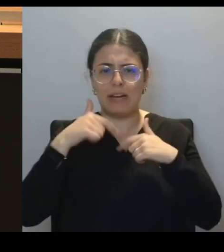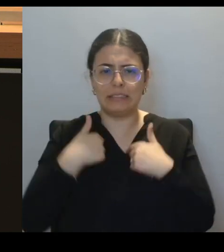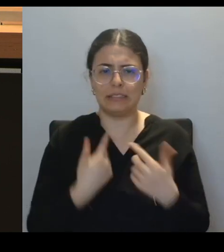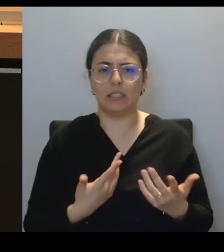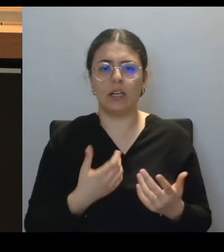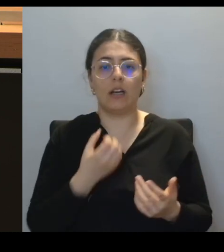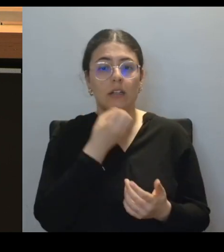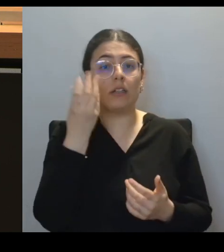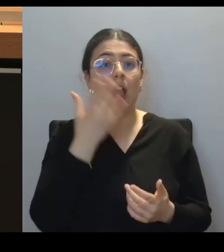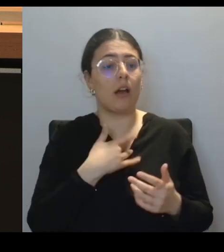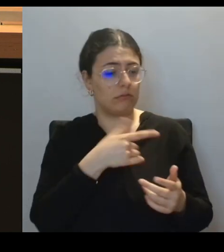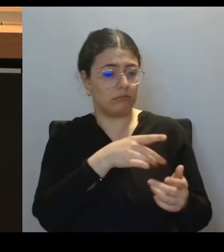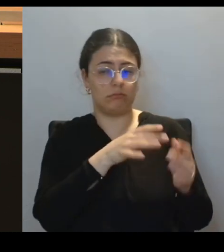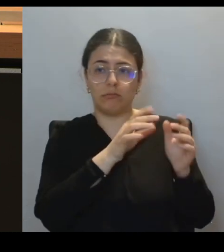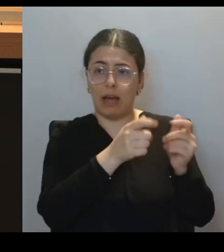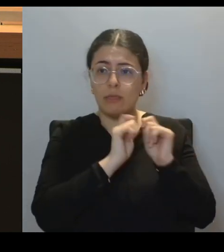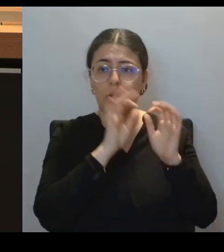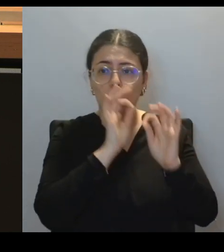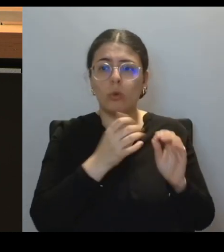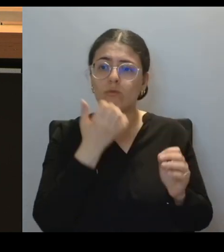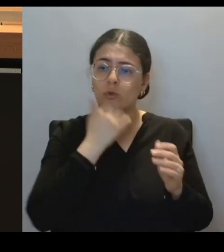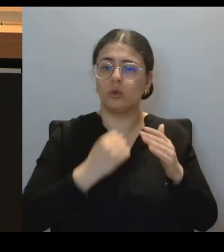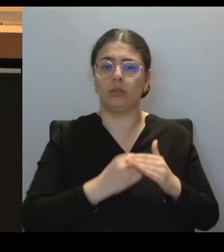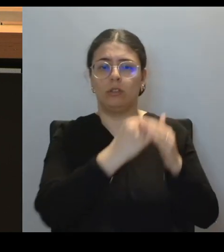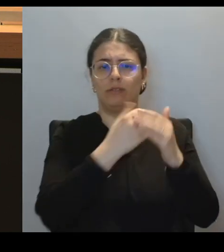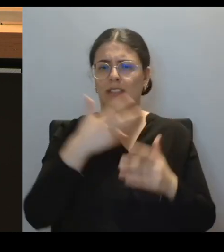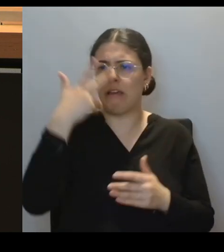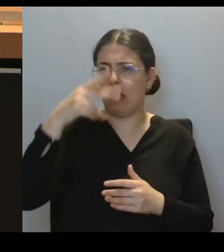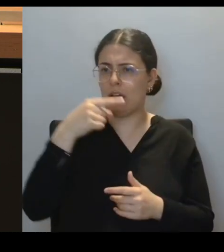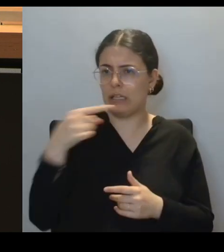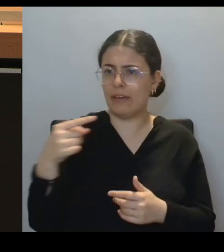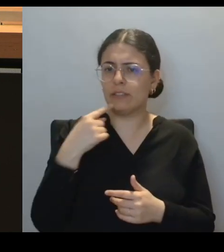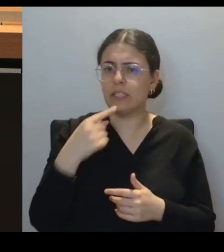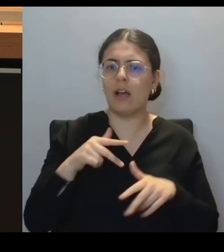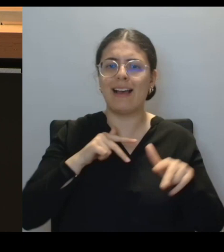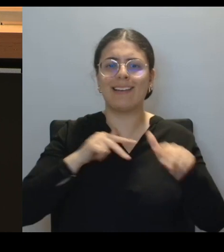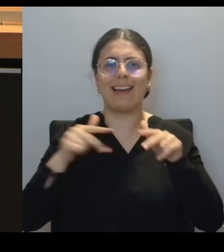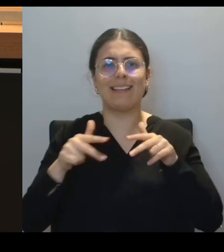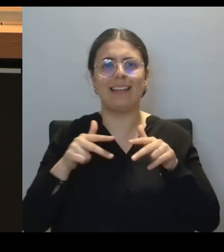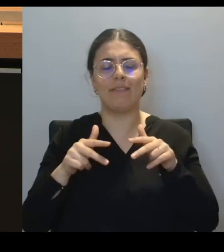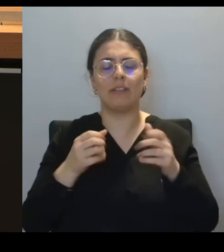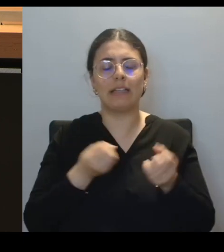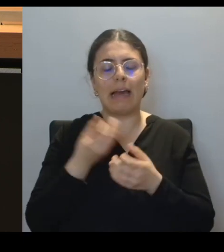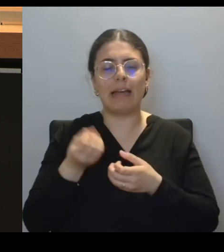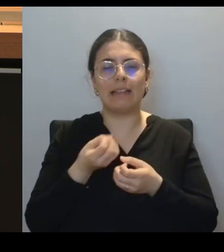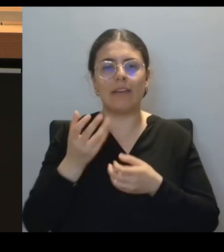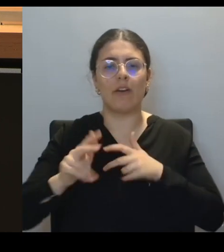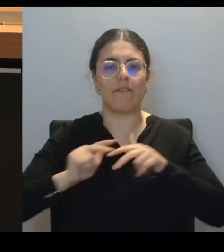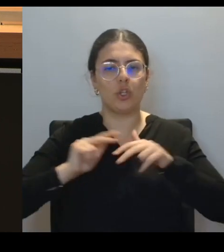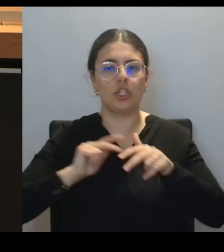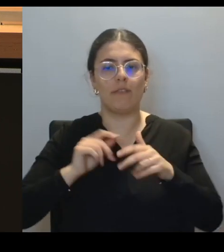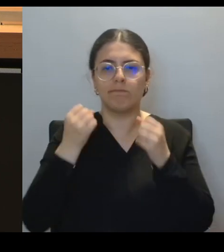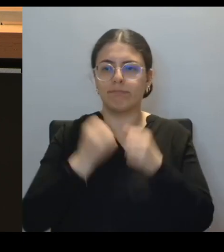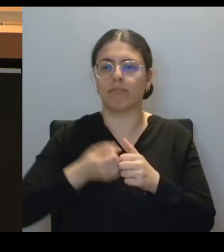die Kreativwirtschaft ja besonders in Berlin und dass er ein Wachstum verzeichnen kann und sehr viele Menschen anzieht.